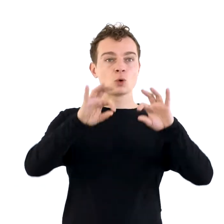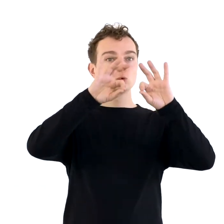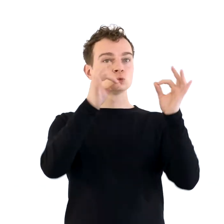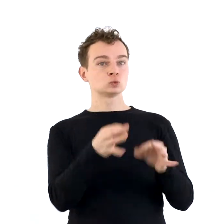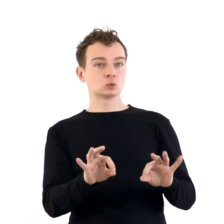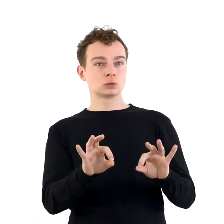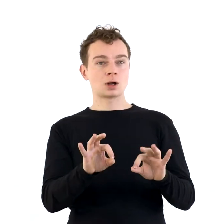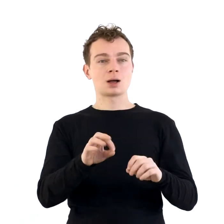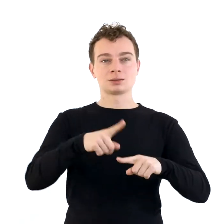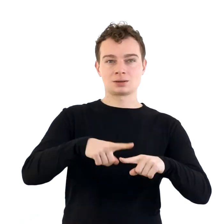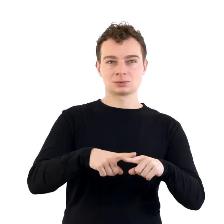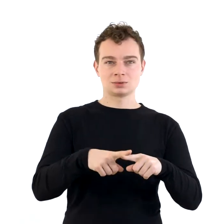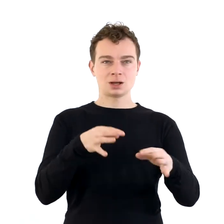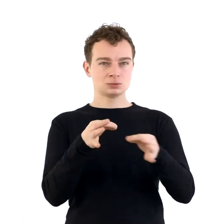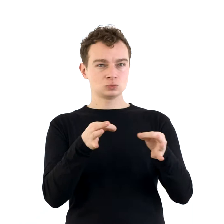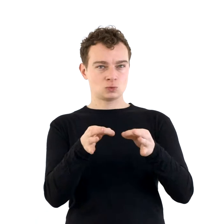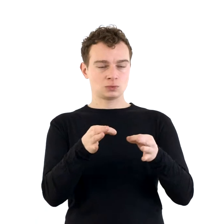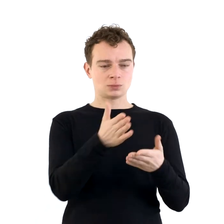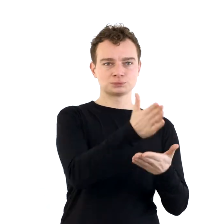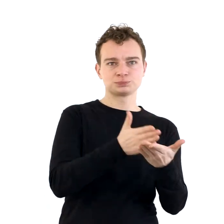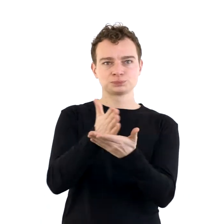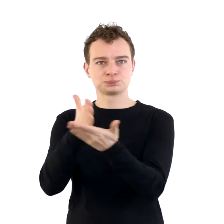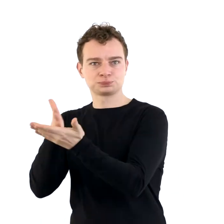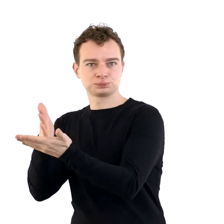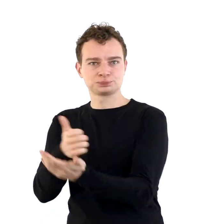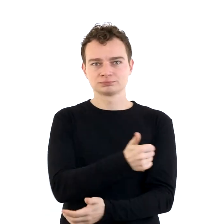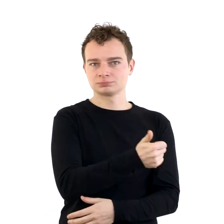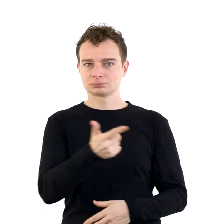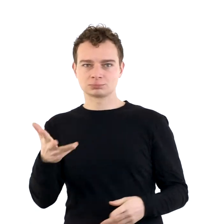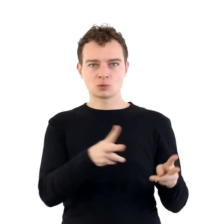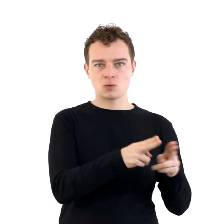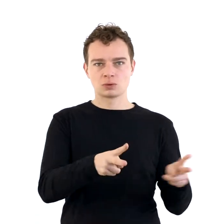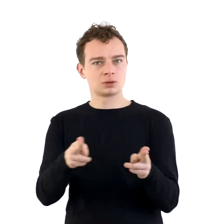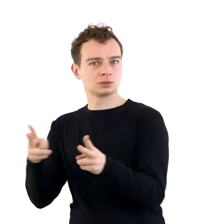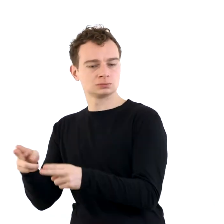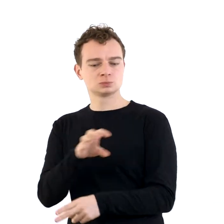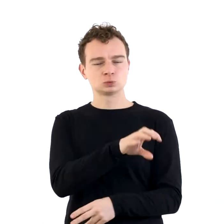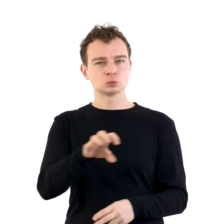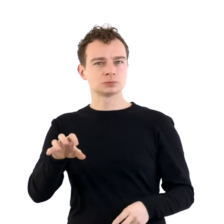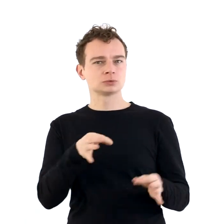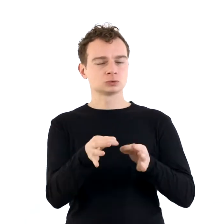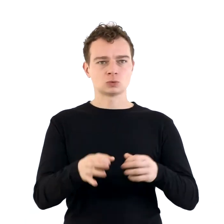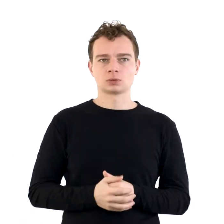Historia sztuki greckiej dzieli się na kilka okresów historycznych.